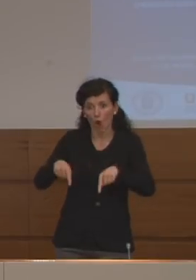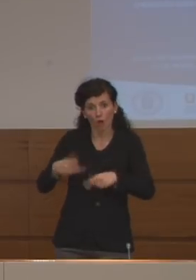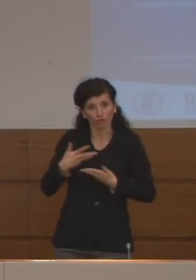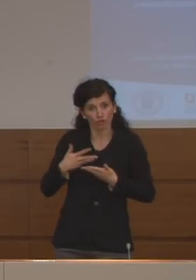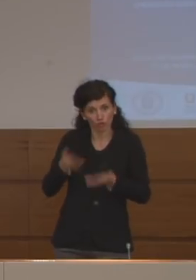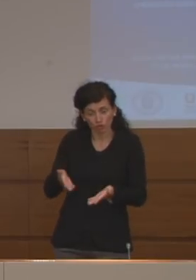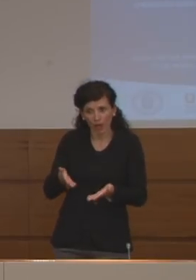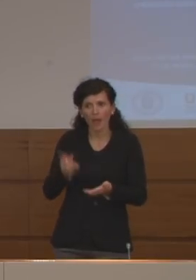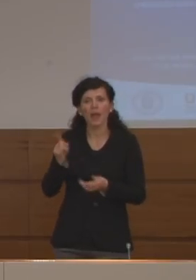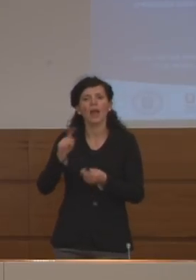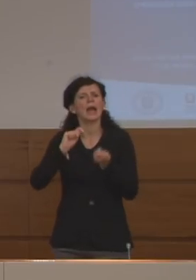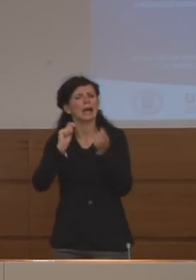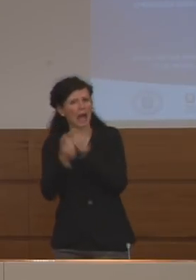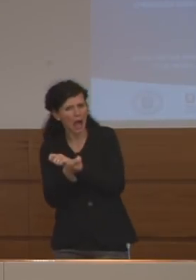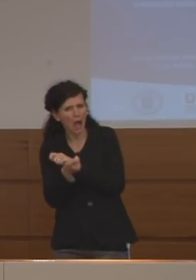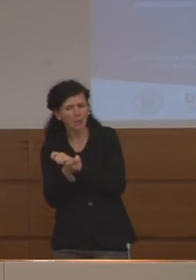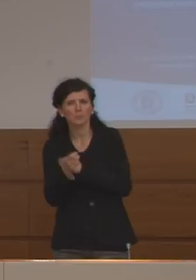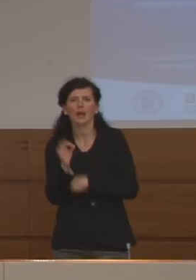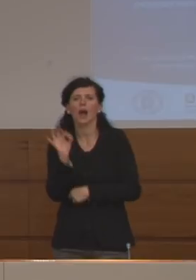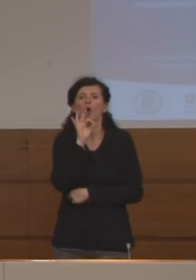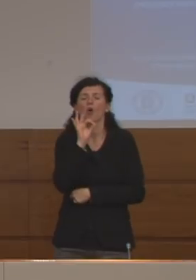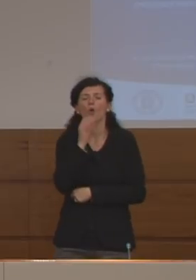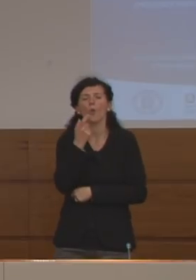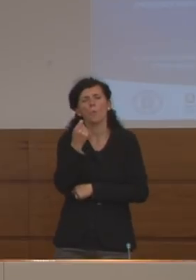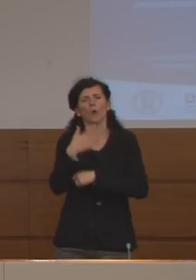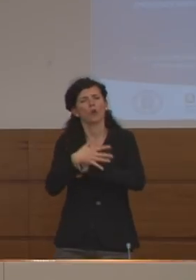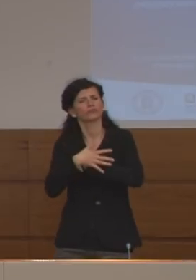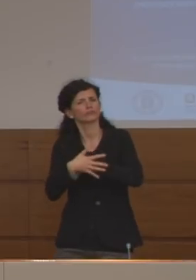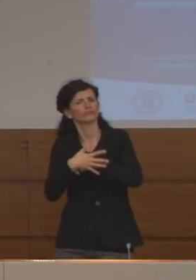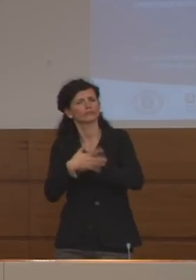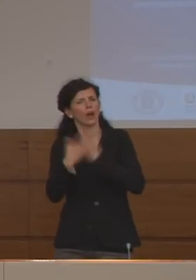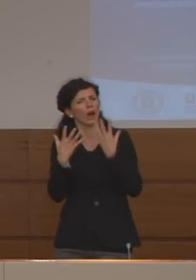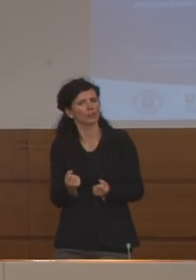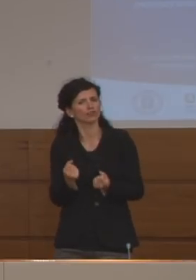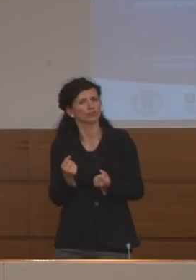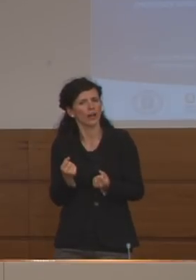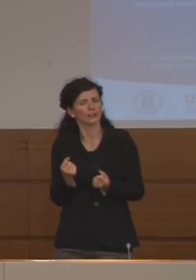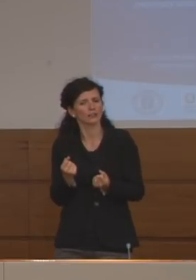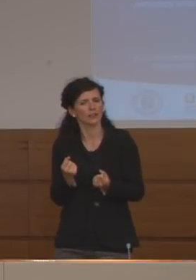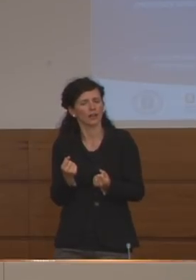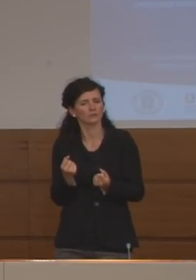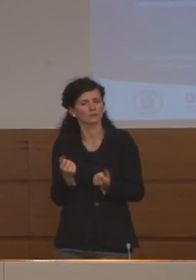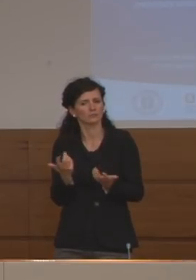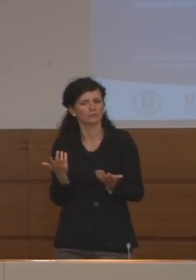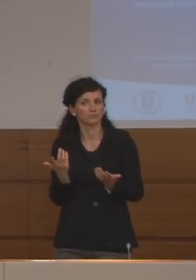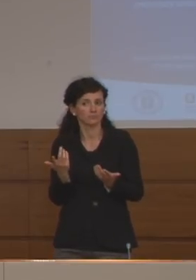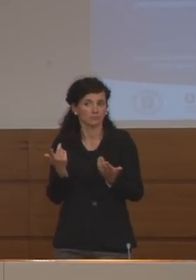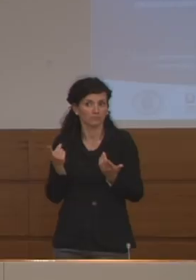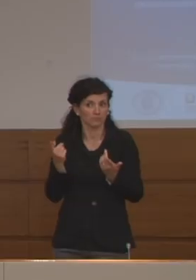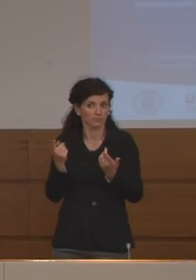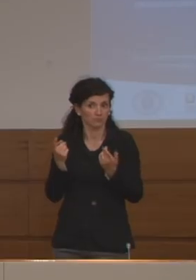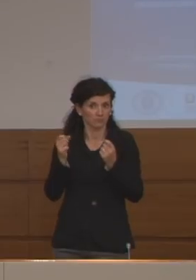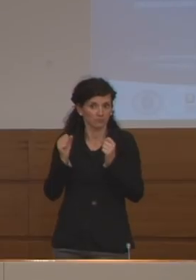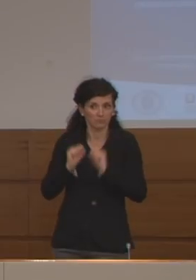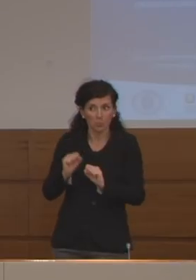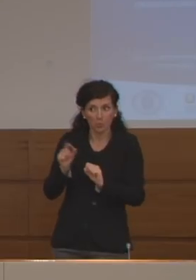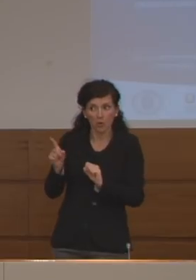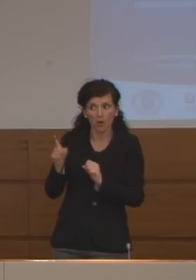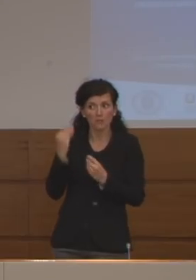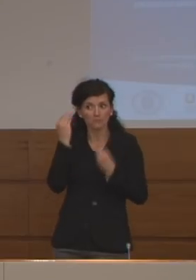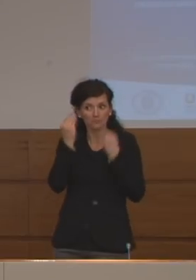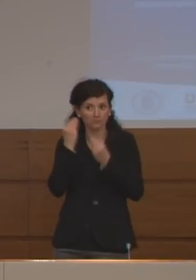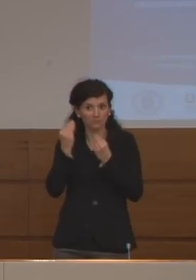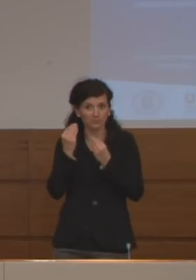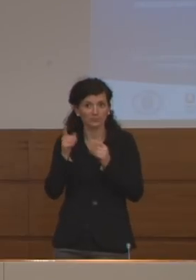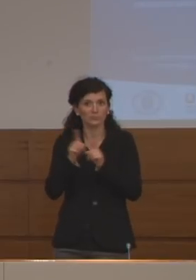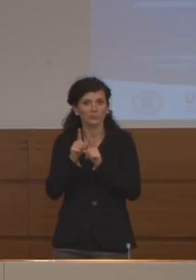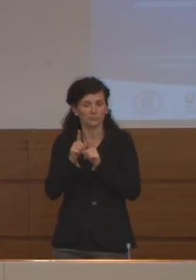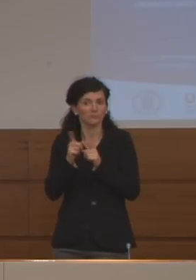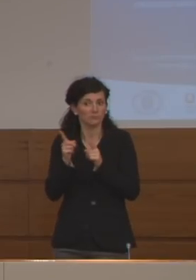Le cambierebbe oppure allenterebbe un po' la cinghia? Se vogliamo dirla in maniera brutale anche qui. Grazie.